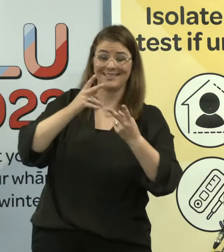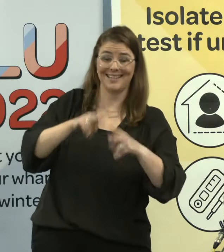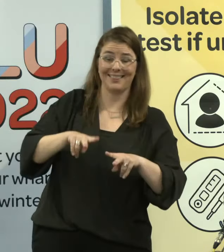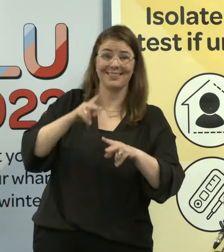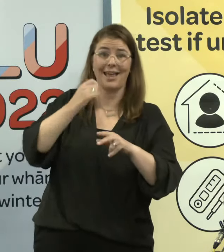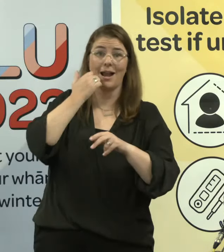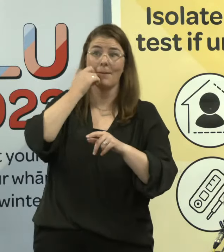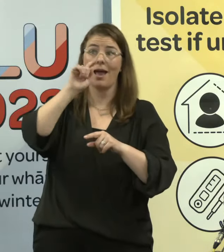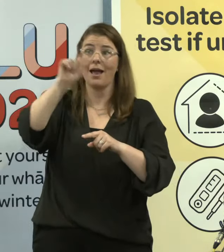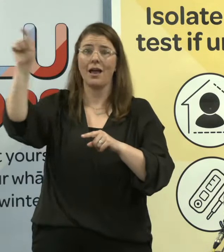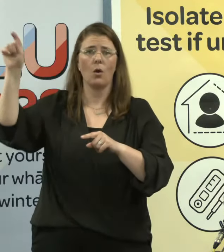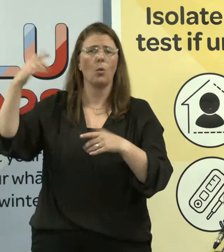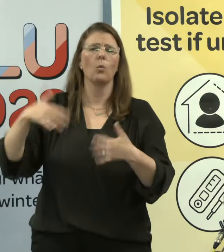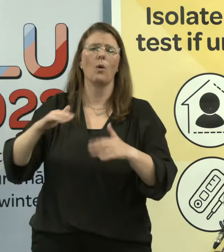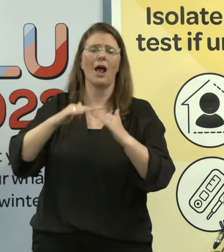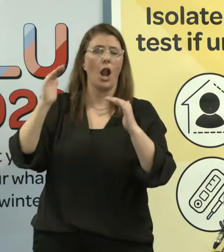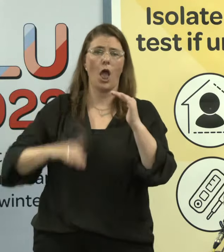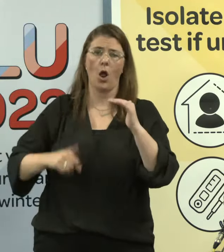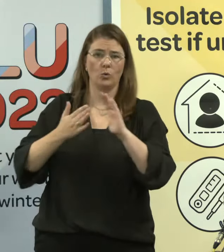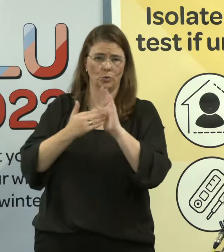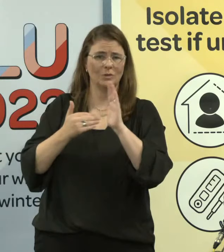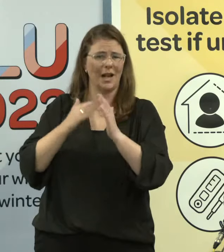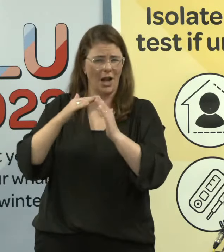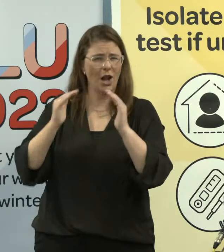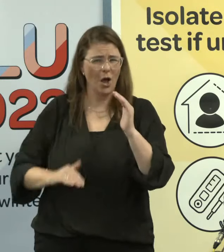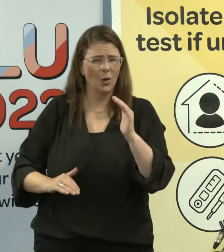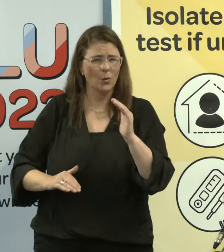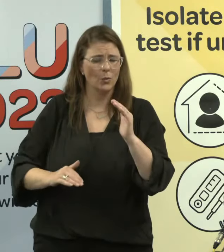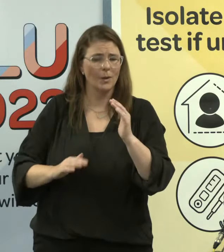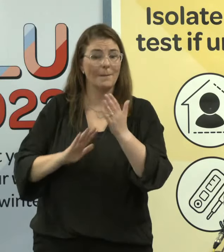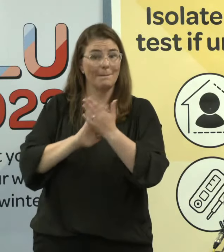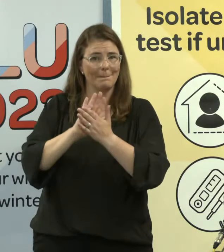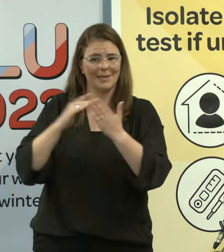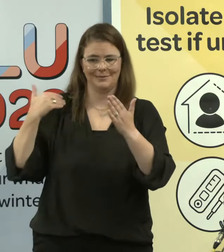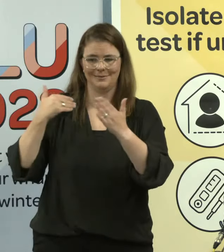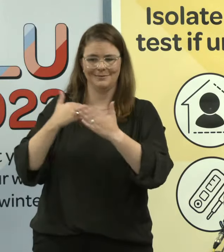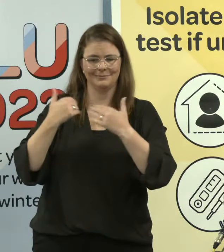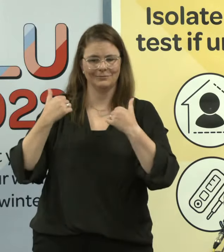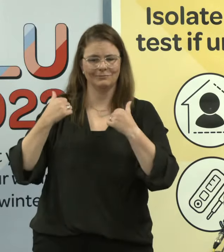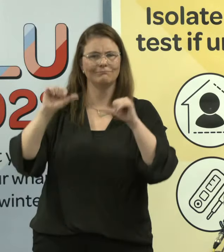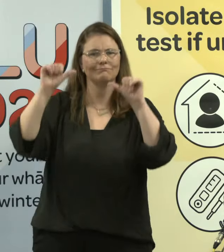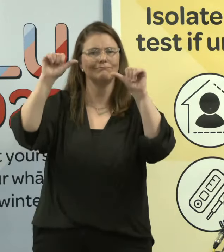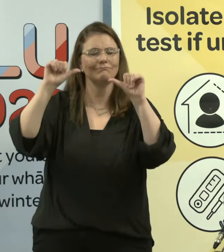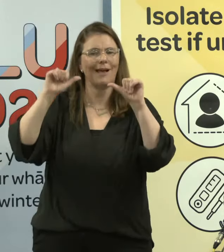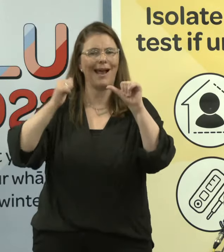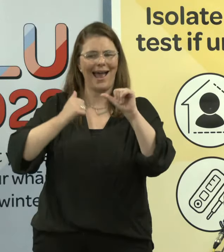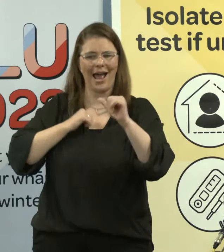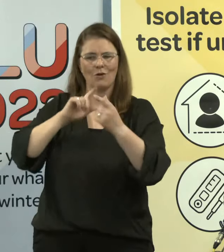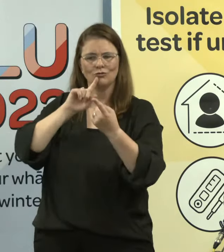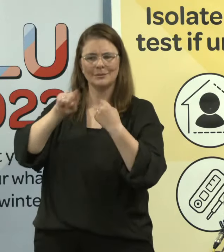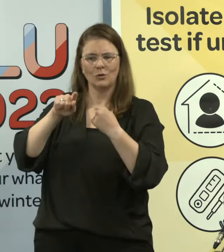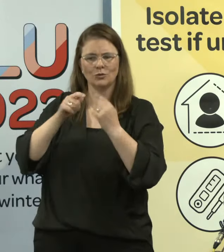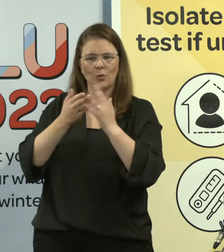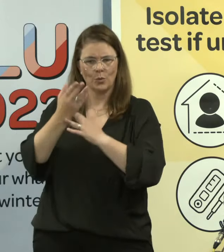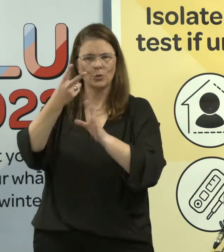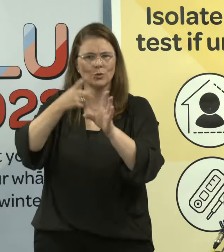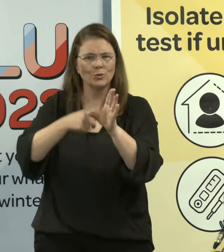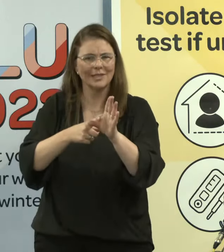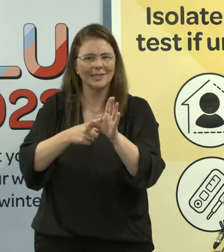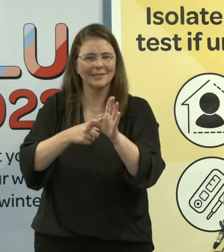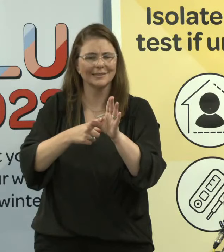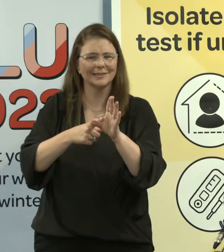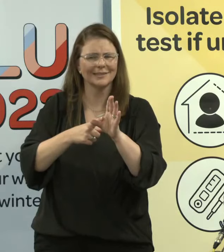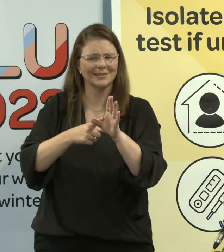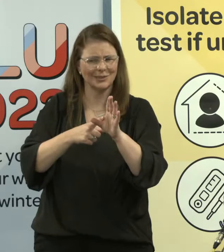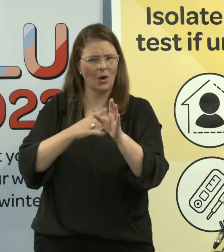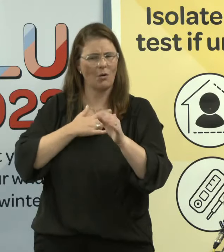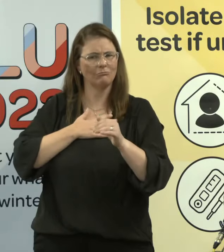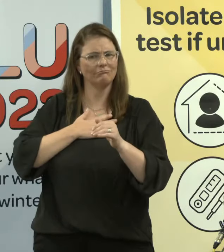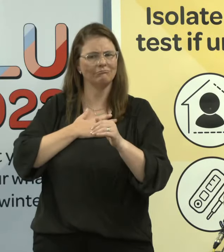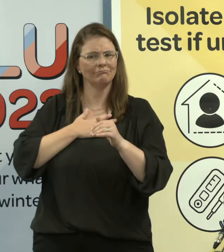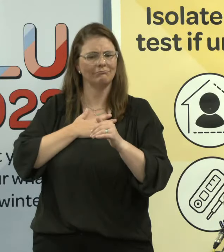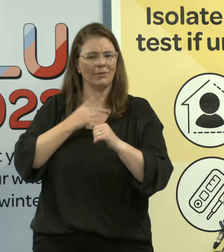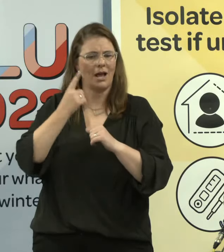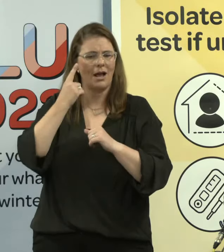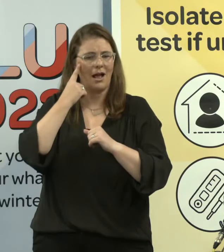Ahitereiria. Me o matou reeti